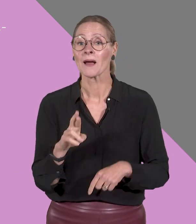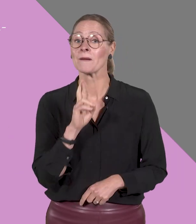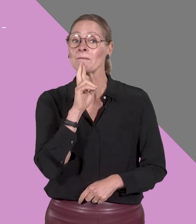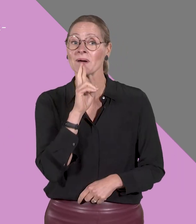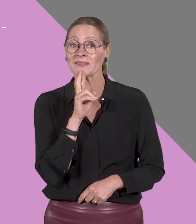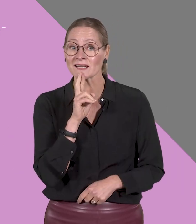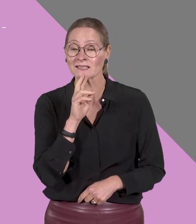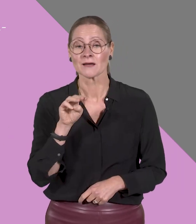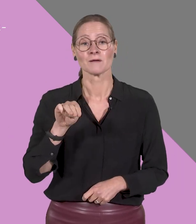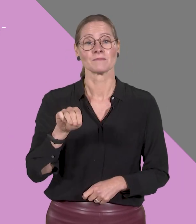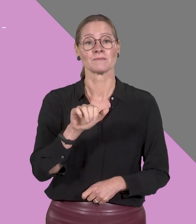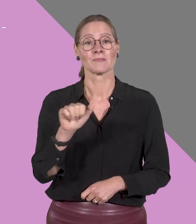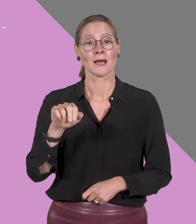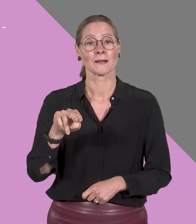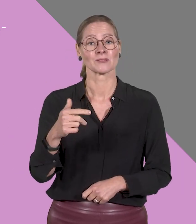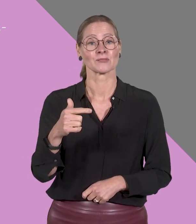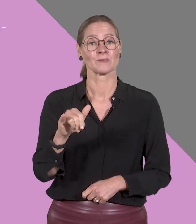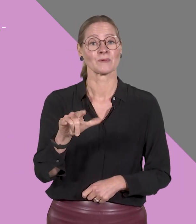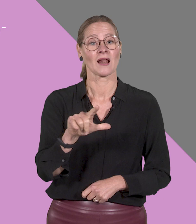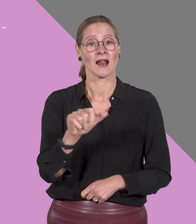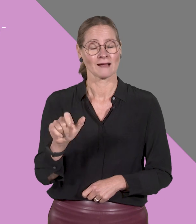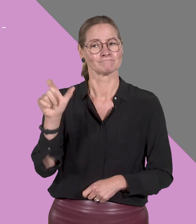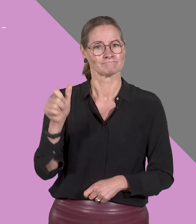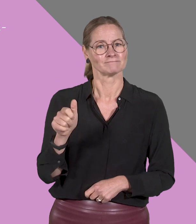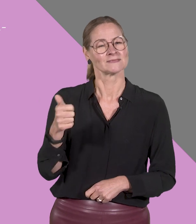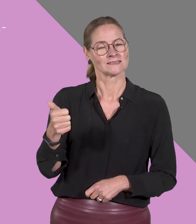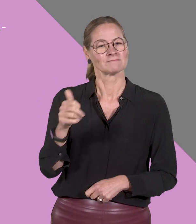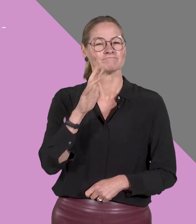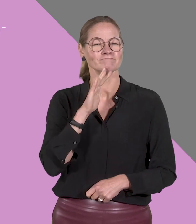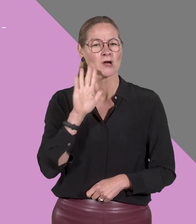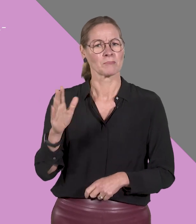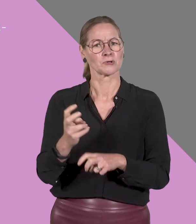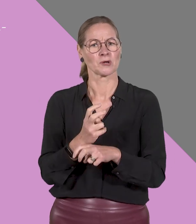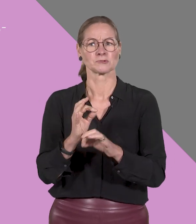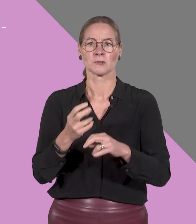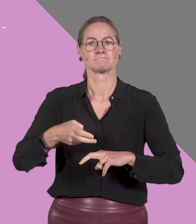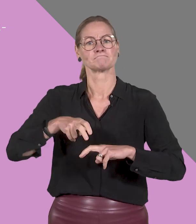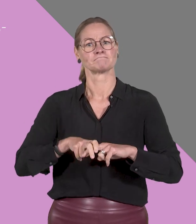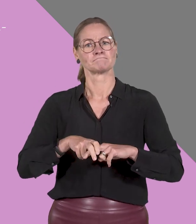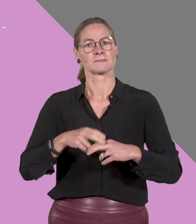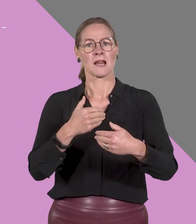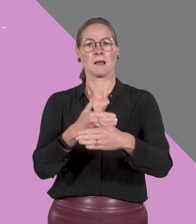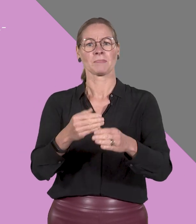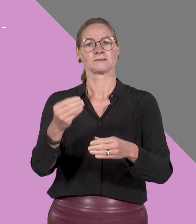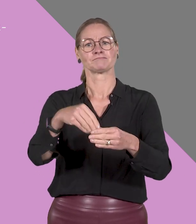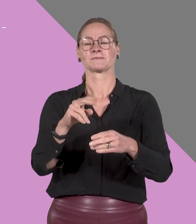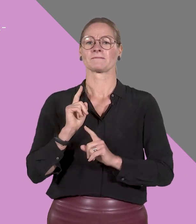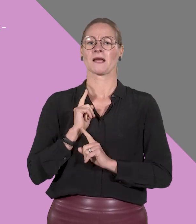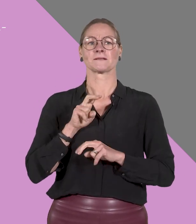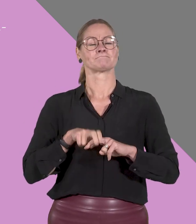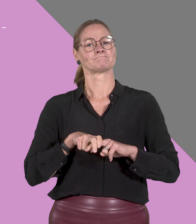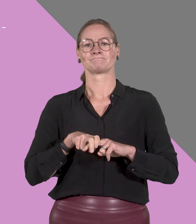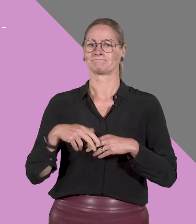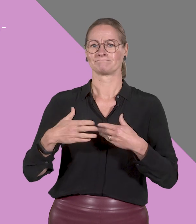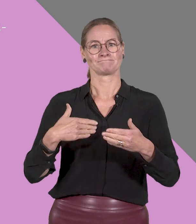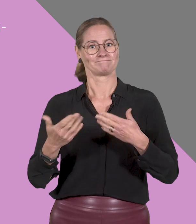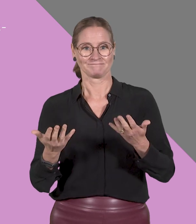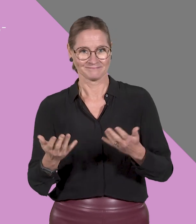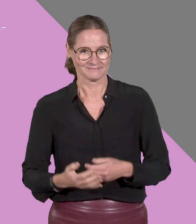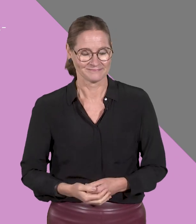jossa Petri Mäntylä kertoo omia kokemuksiaan lipasvahtina toimimisesta.